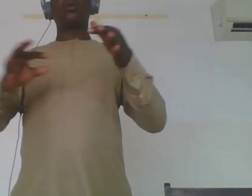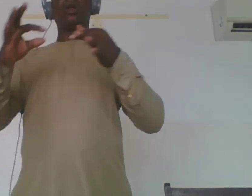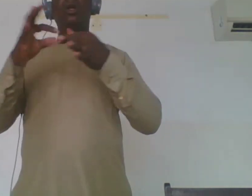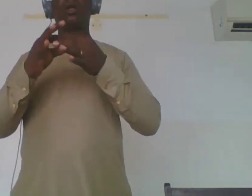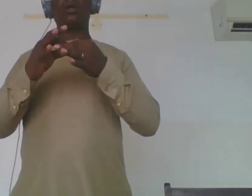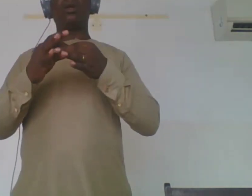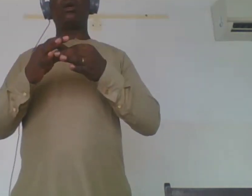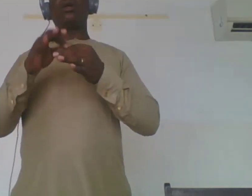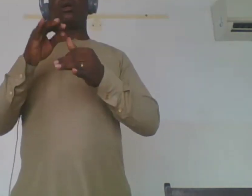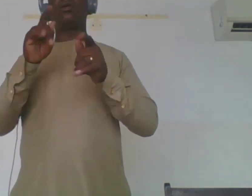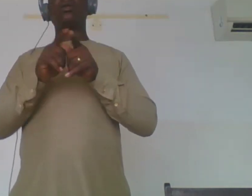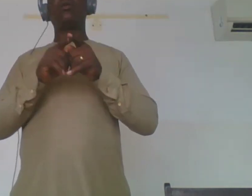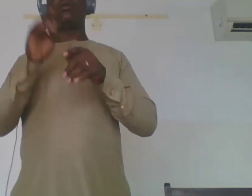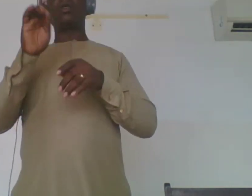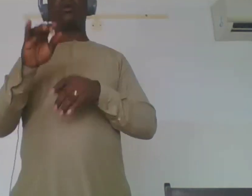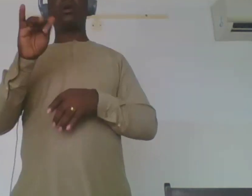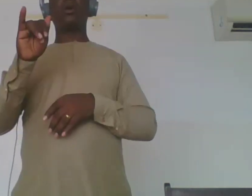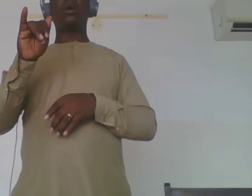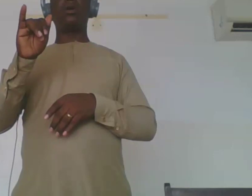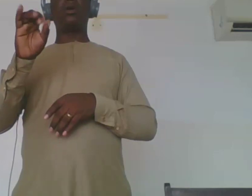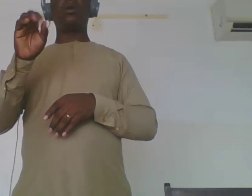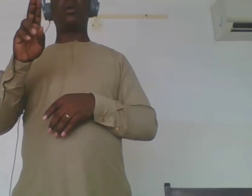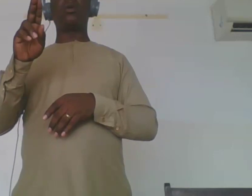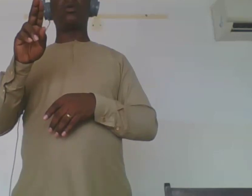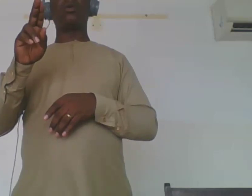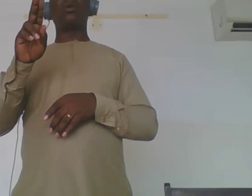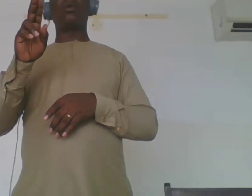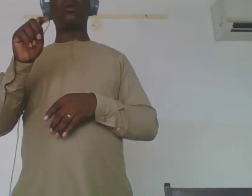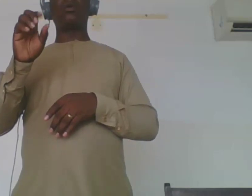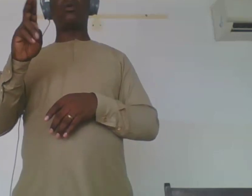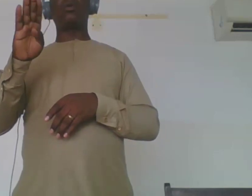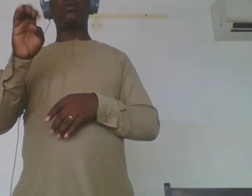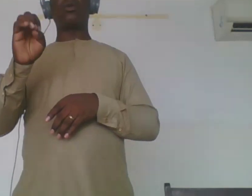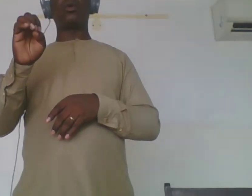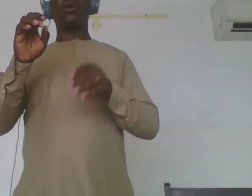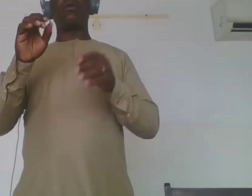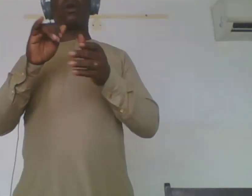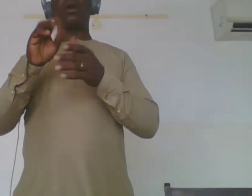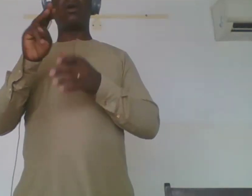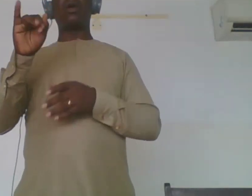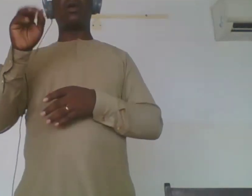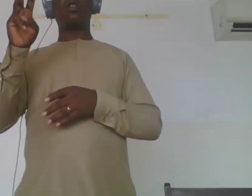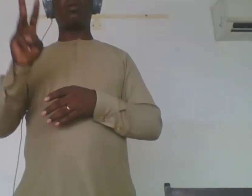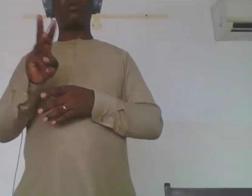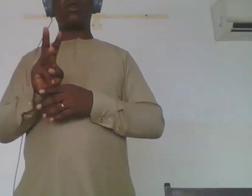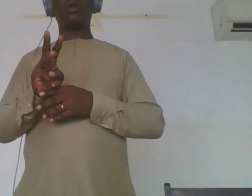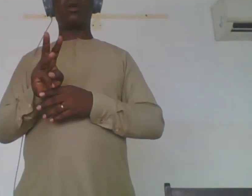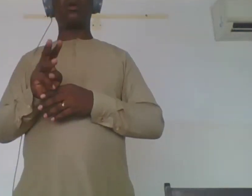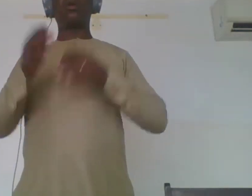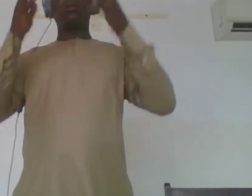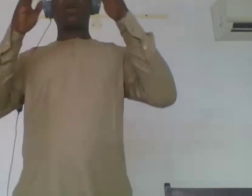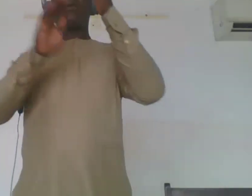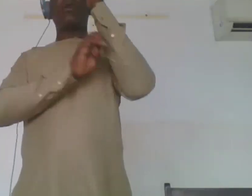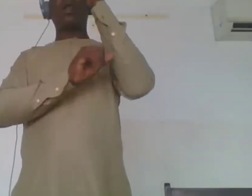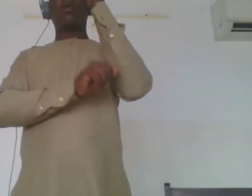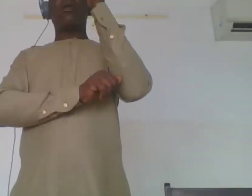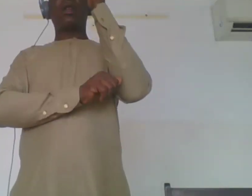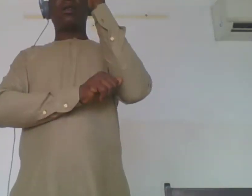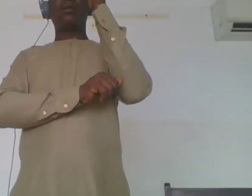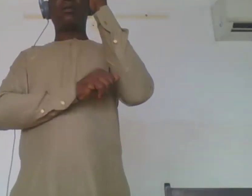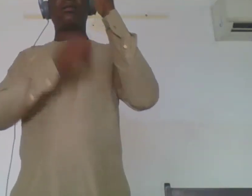vous tapez YouTube making it work crpd C RPD bravo Théophile euh pour trouver